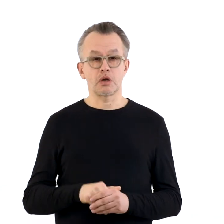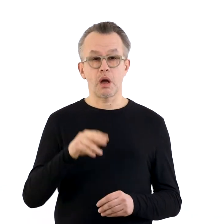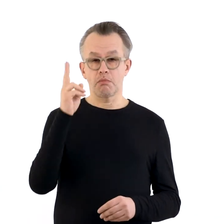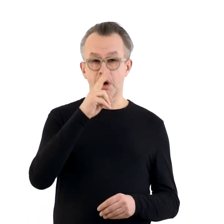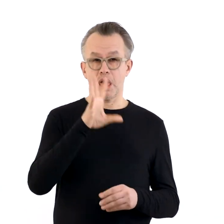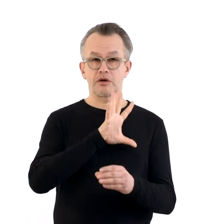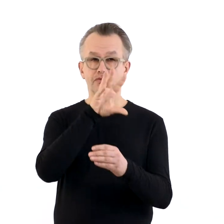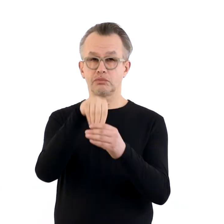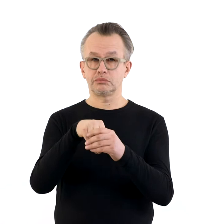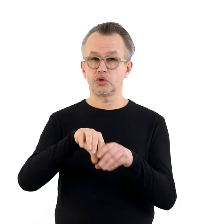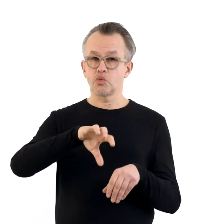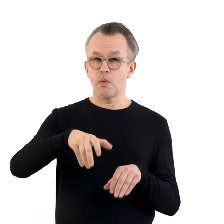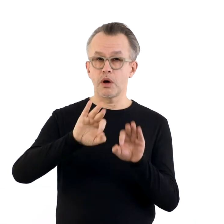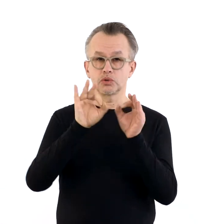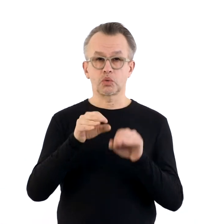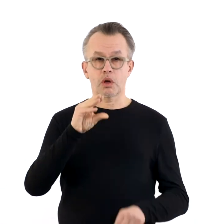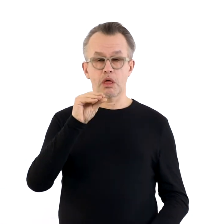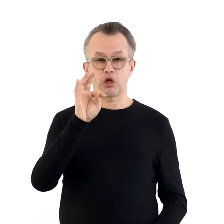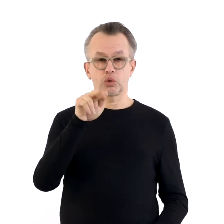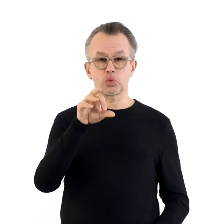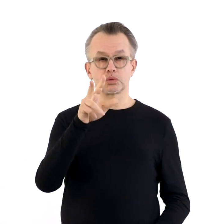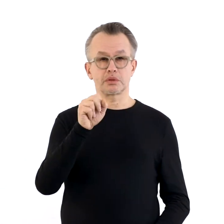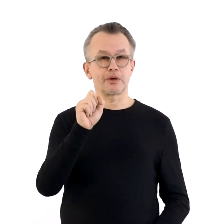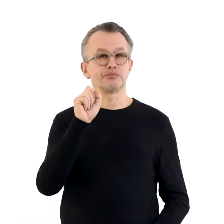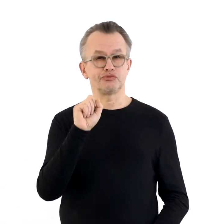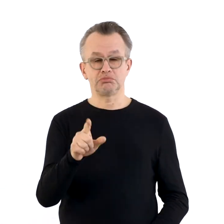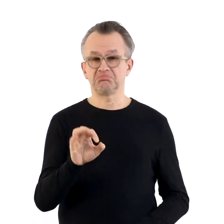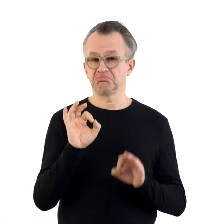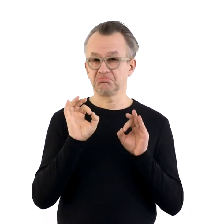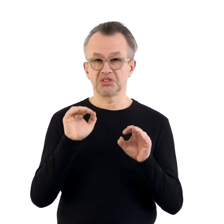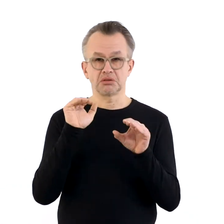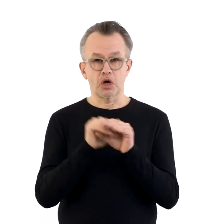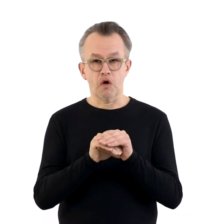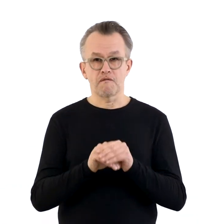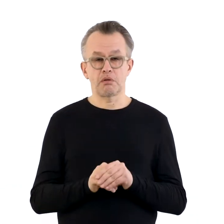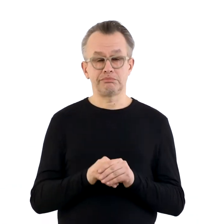Malarstwo jest najlepiej zachowaną dziedziną sztuki etruskiej..